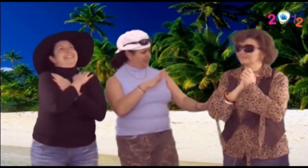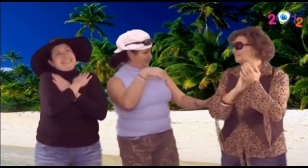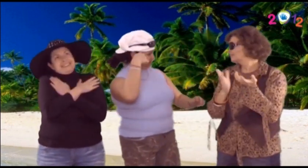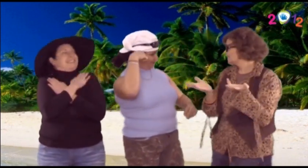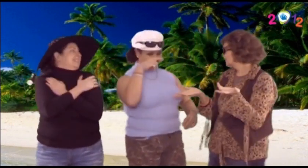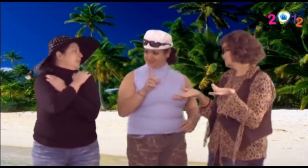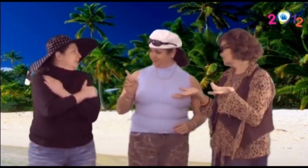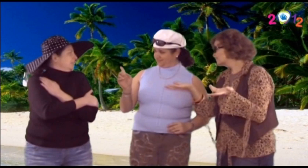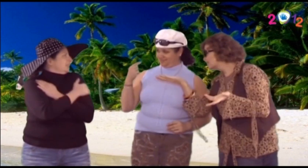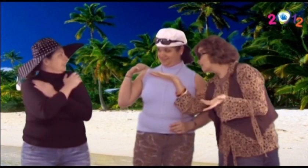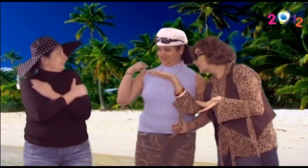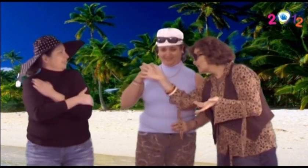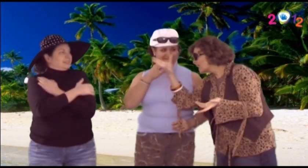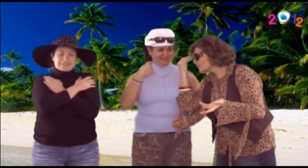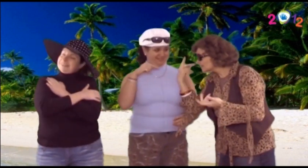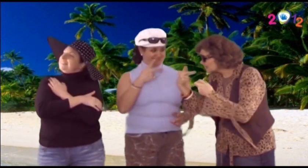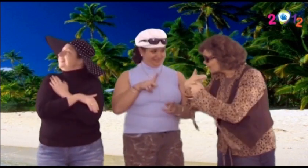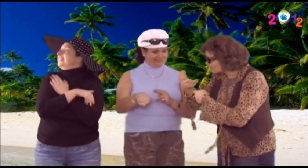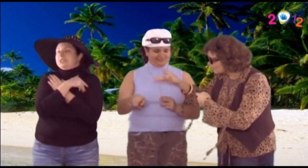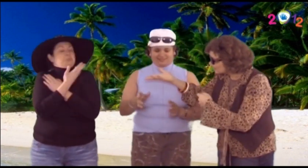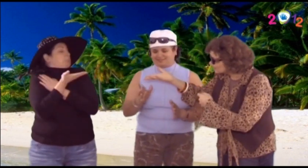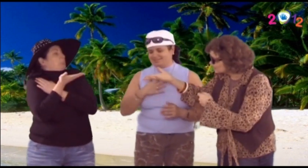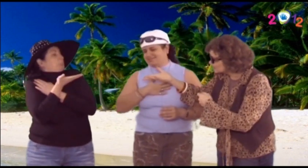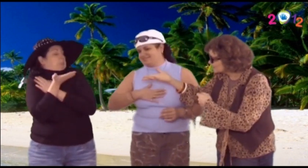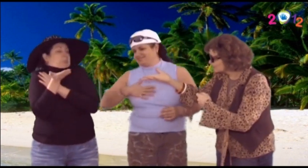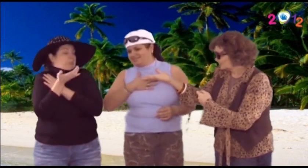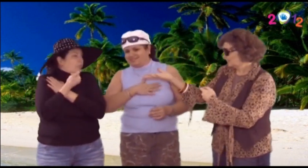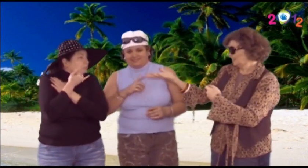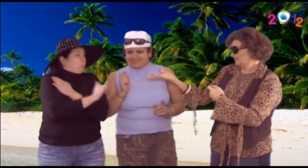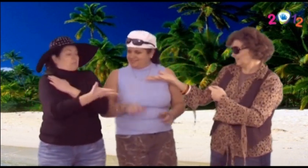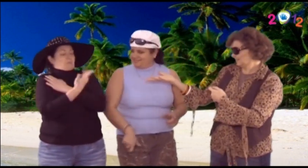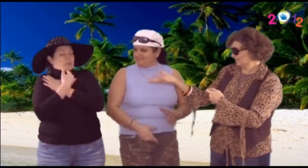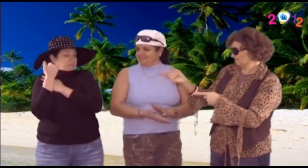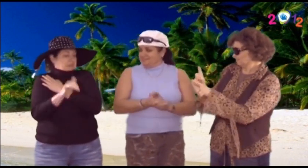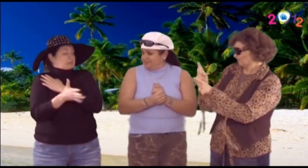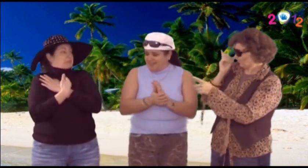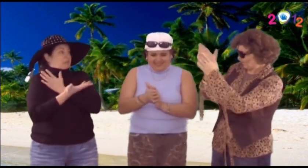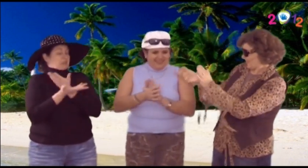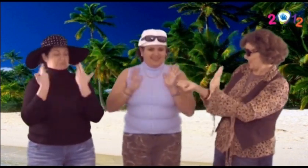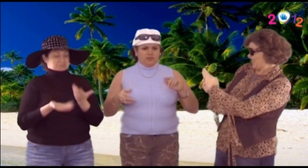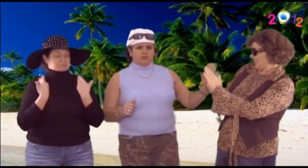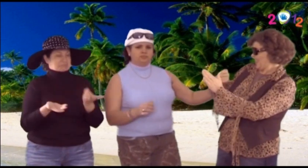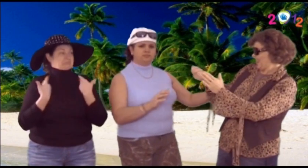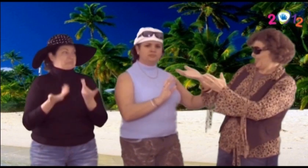Nézd, árcédula van rajta. Nem kéne levágni? Na és? Nem baj. Nem szégyellem.